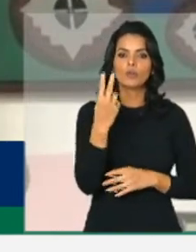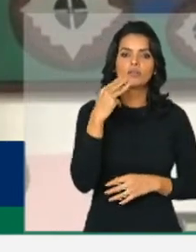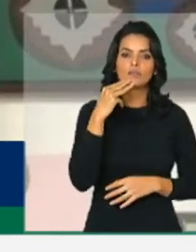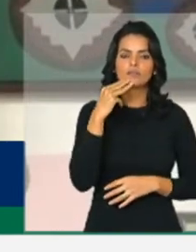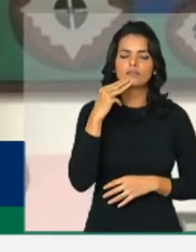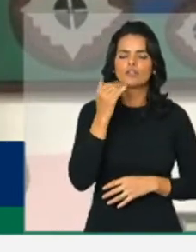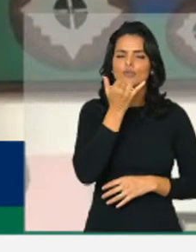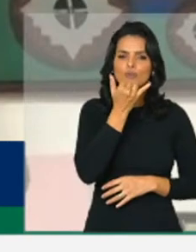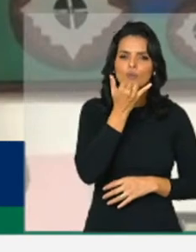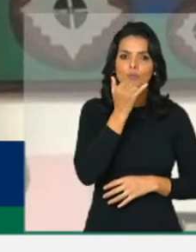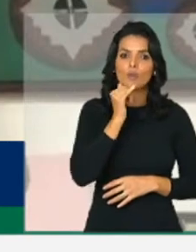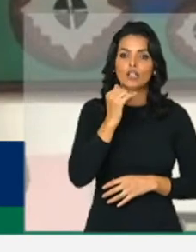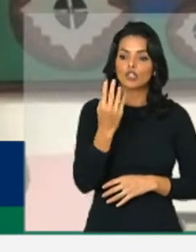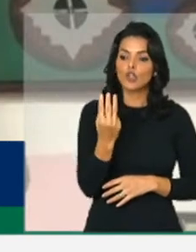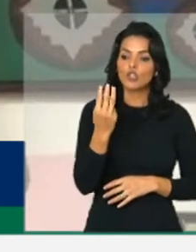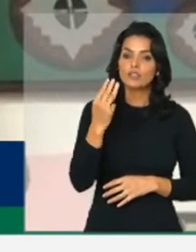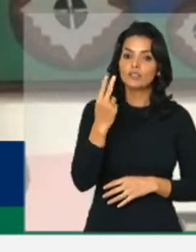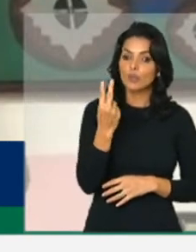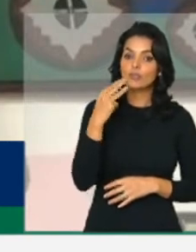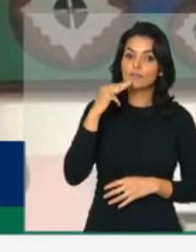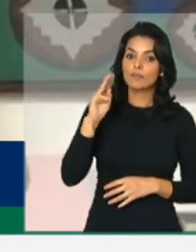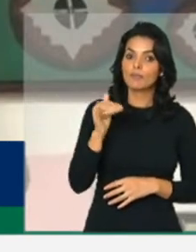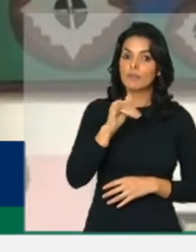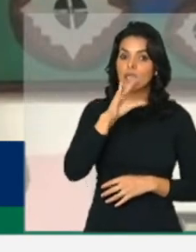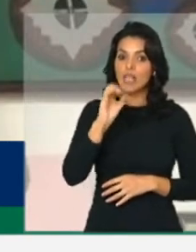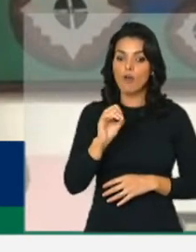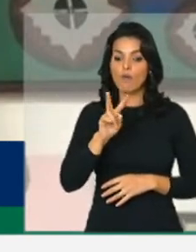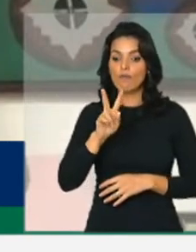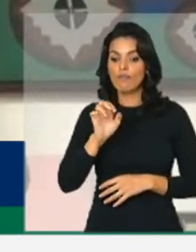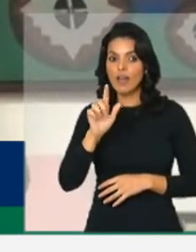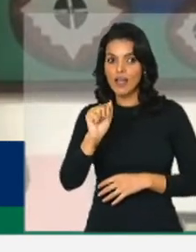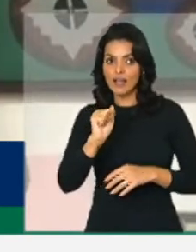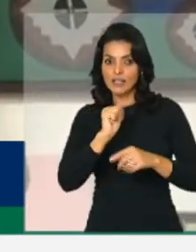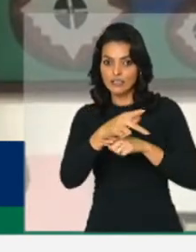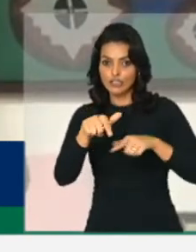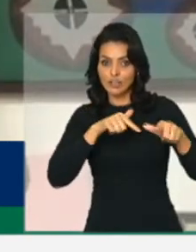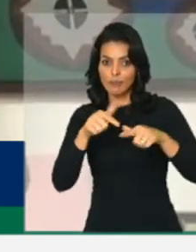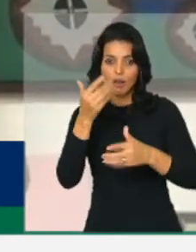TRABALHADORAS DOMÀSTICAS VEM DE UM HISTÓRICO TREMENDO E